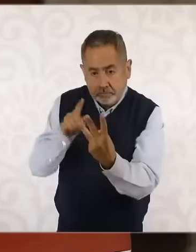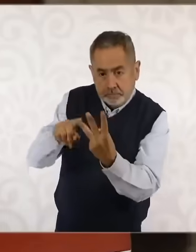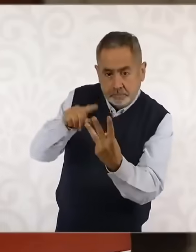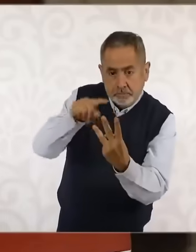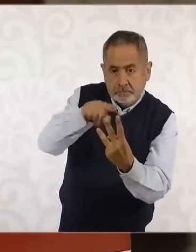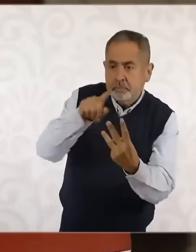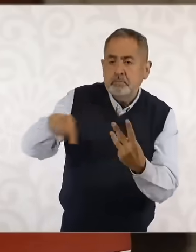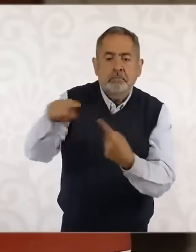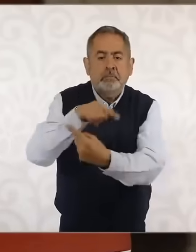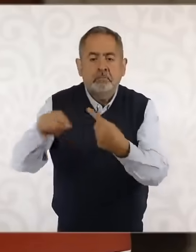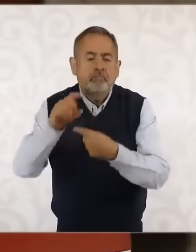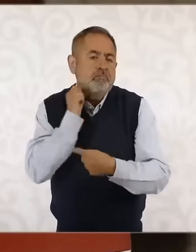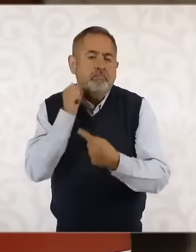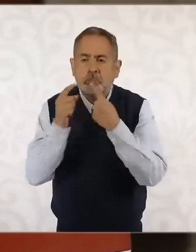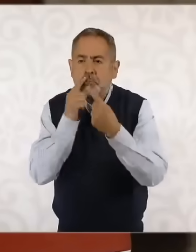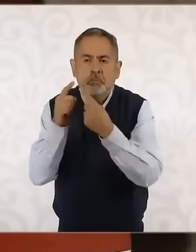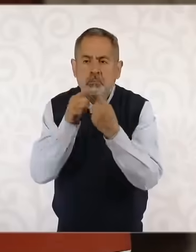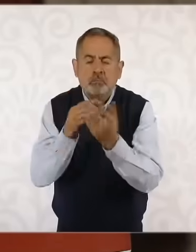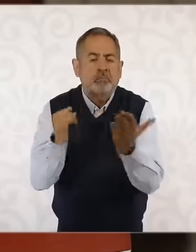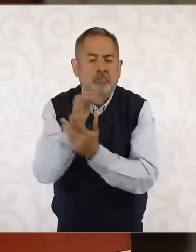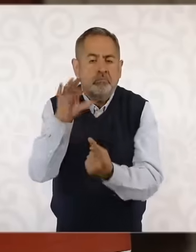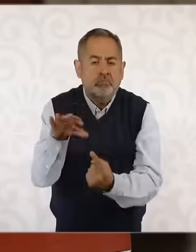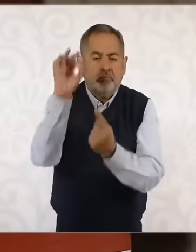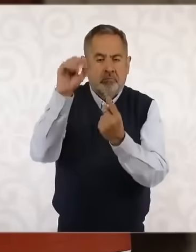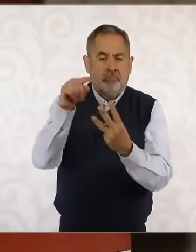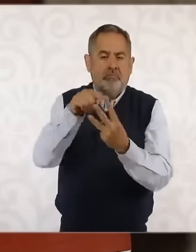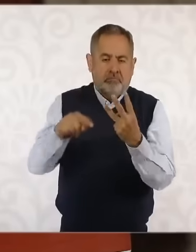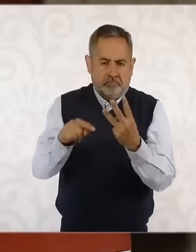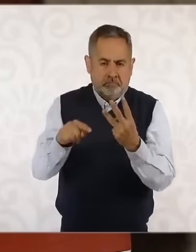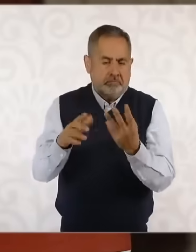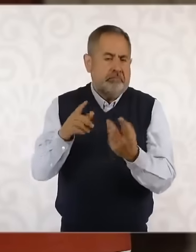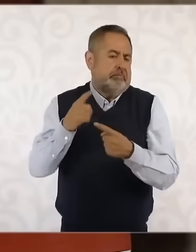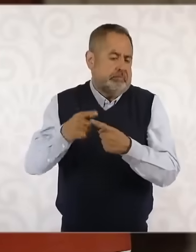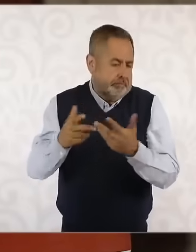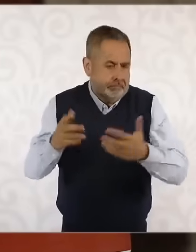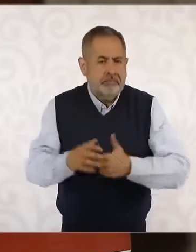realice la designación definitiva conforme a lo establecido en este artículo. En este caso,